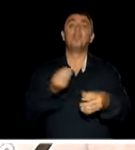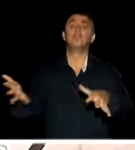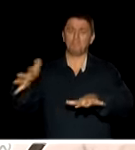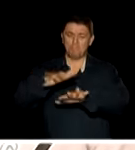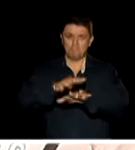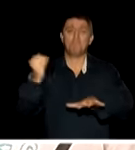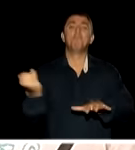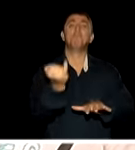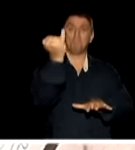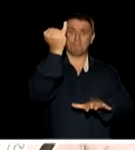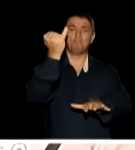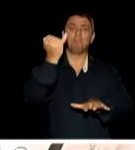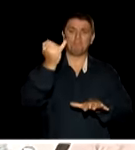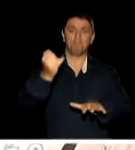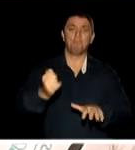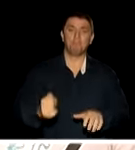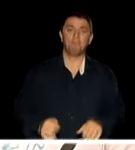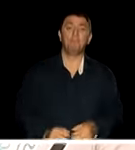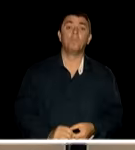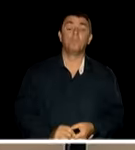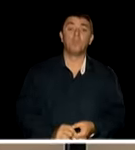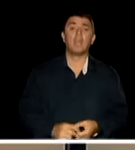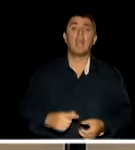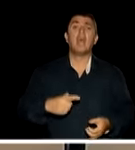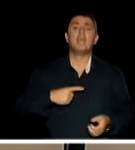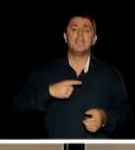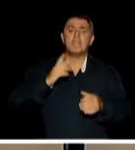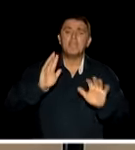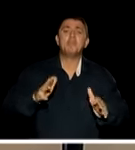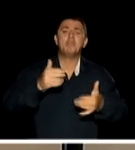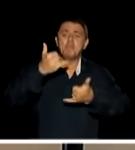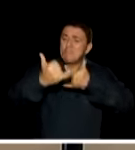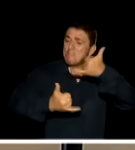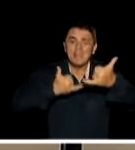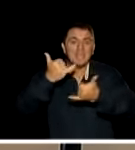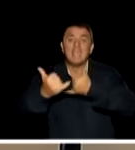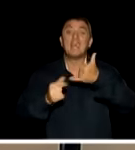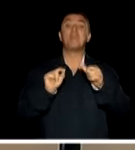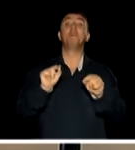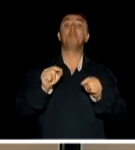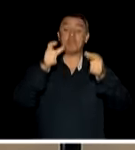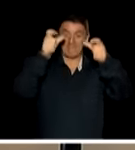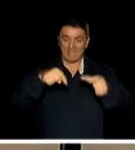Então, a inclusão ela é muito importante, sim. A diversão, claro, foram os estúdios.